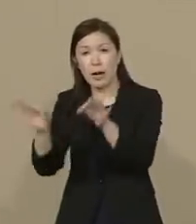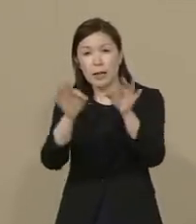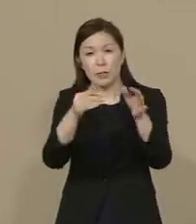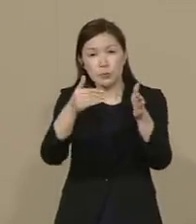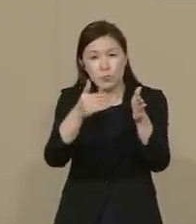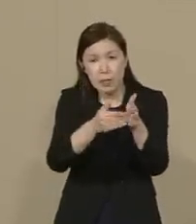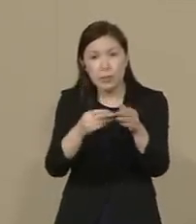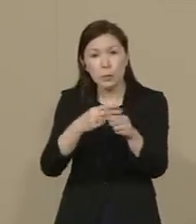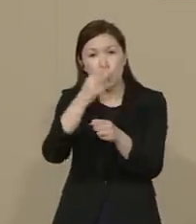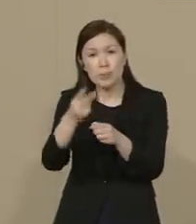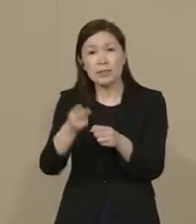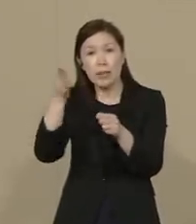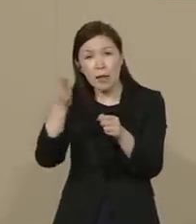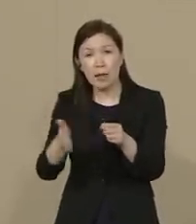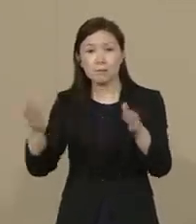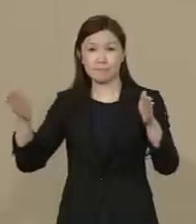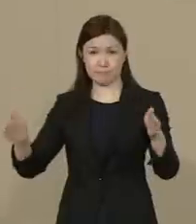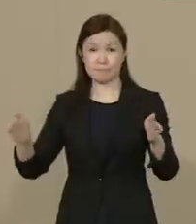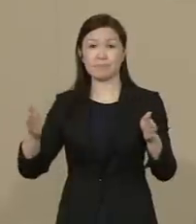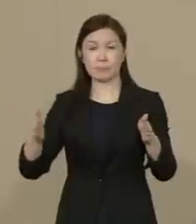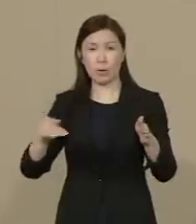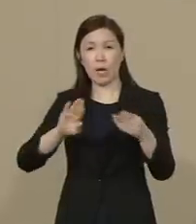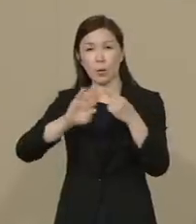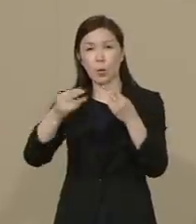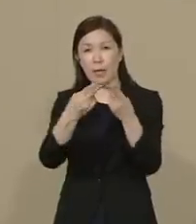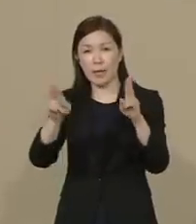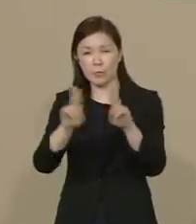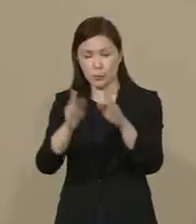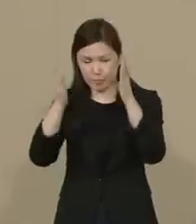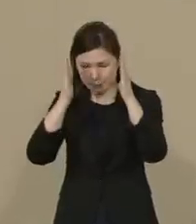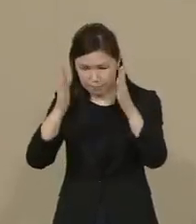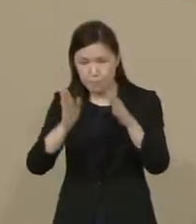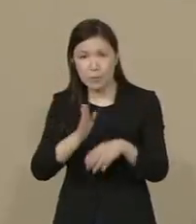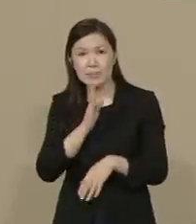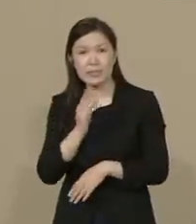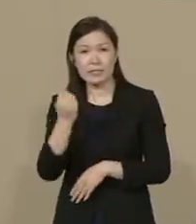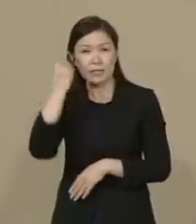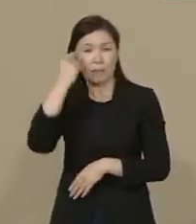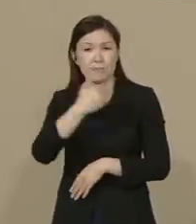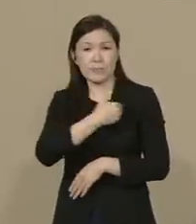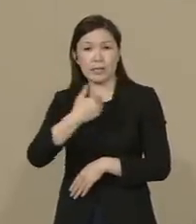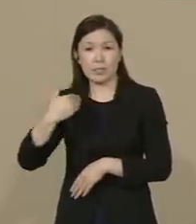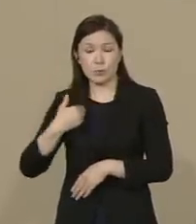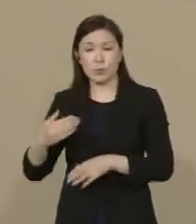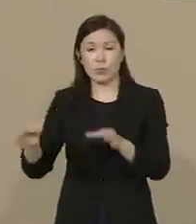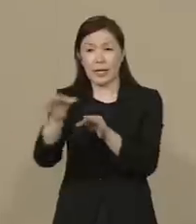公明党はまさに背水の陣で 実感できる景気回復を実現し